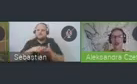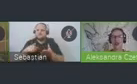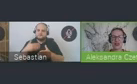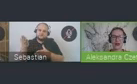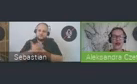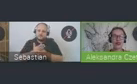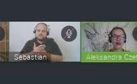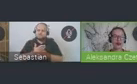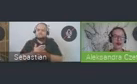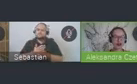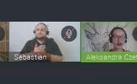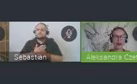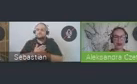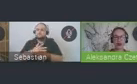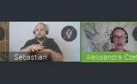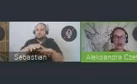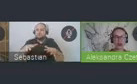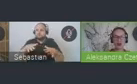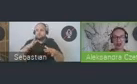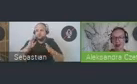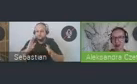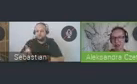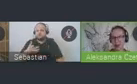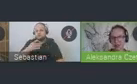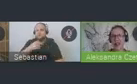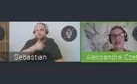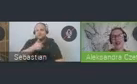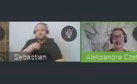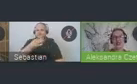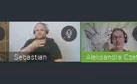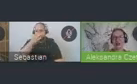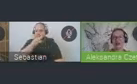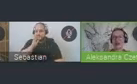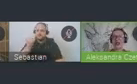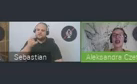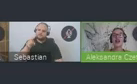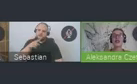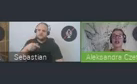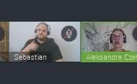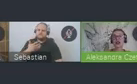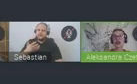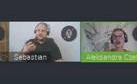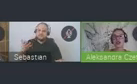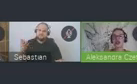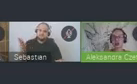wiem, że dużo o naszych materiałach zostało powiedziane, ale jeszcze raz zachęcę do zajrzenia.